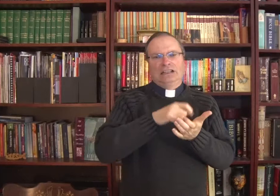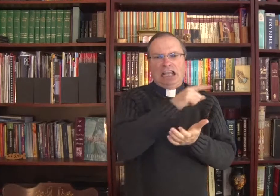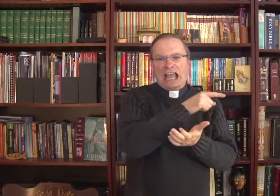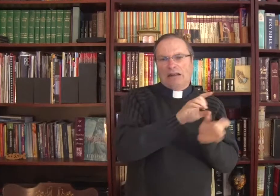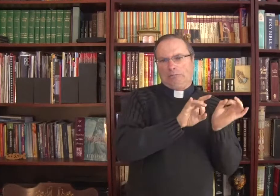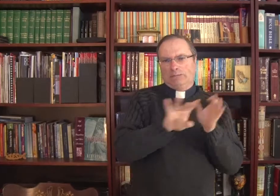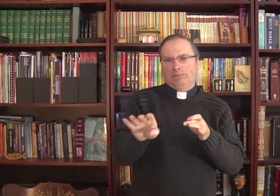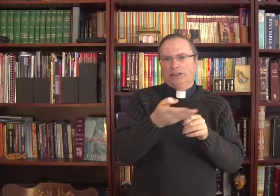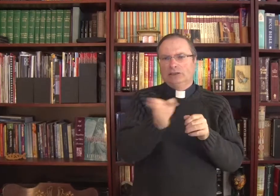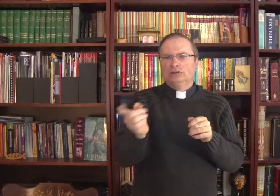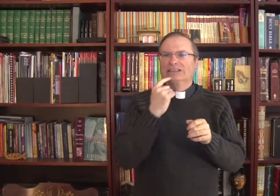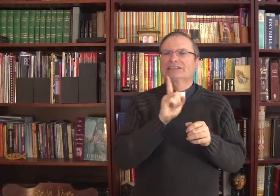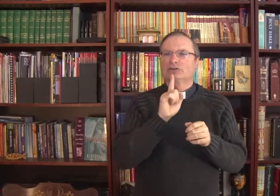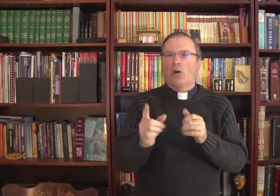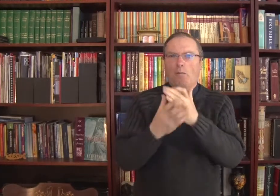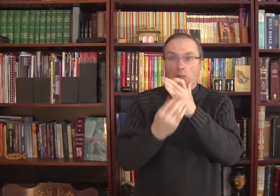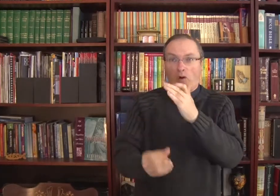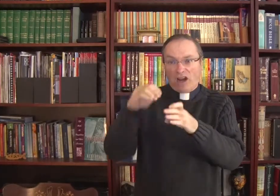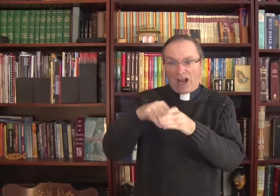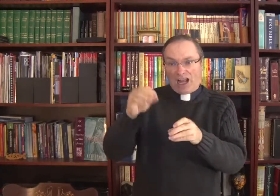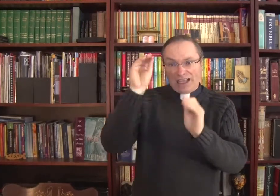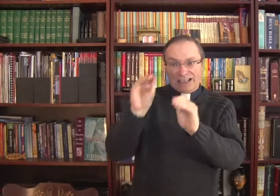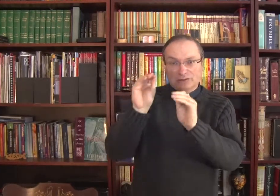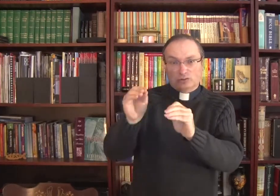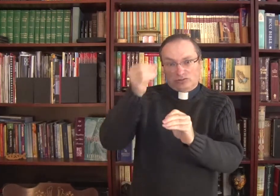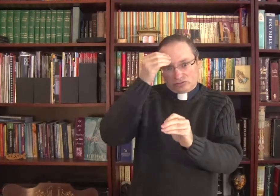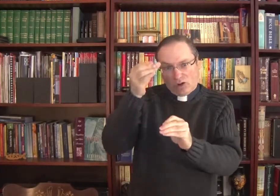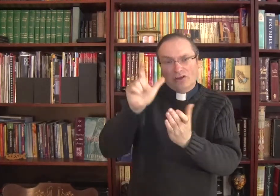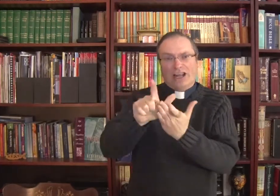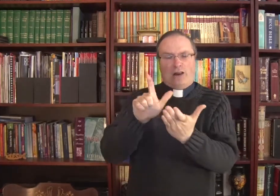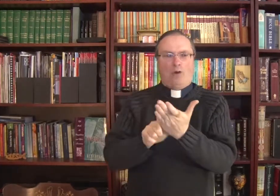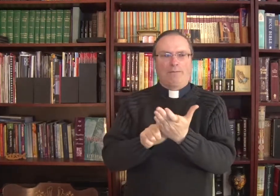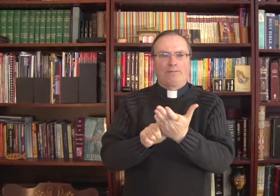Elle méprise ceux qui sont pauvres en instruction de la loi.